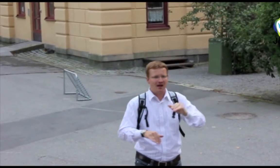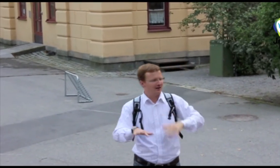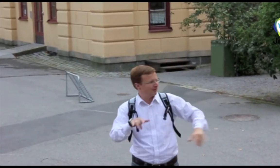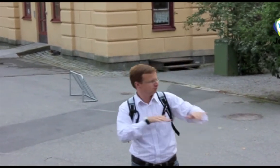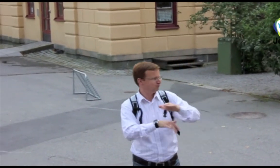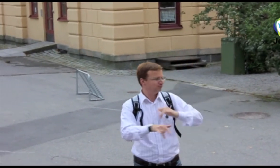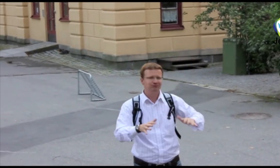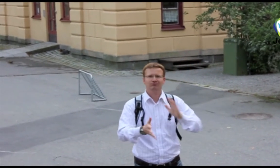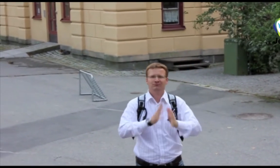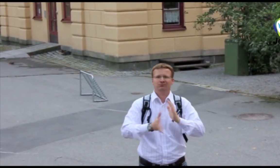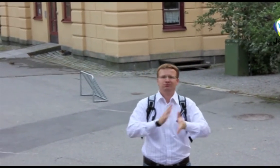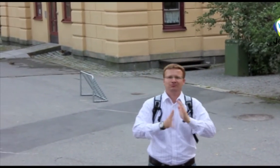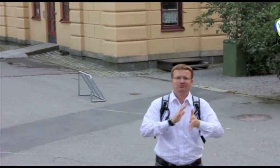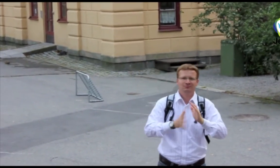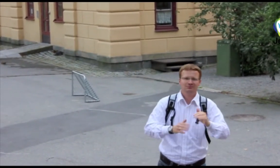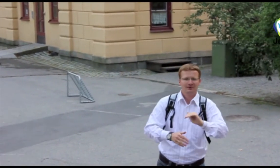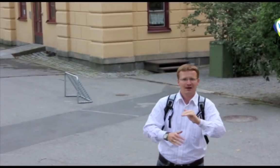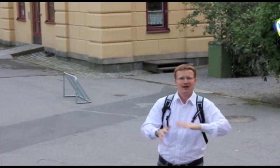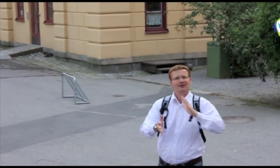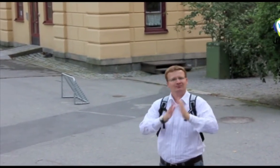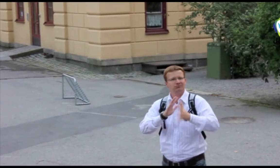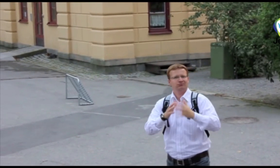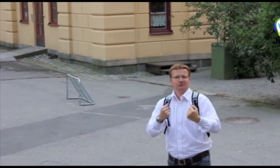A gyerekek nagyon erősen jelelnek.